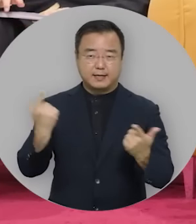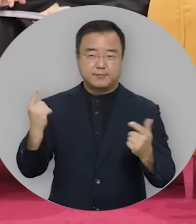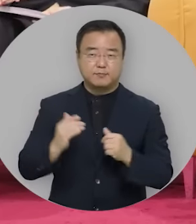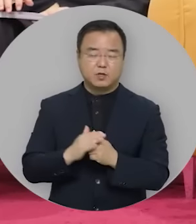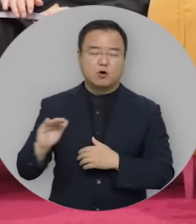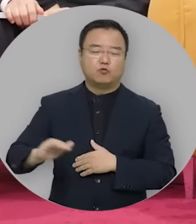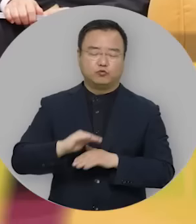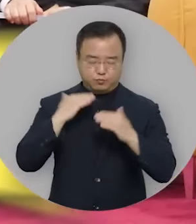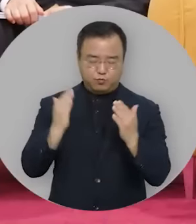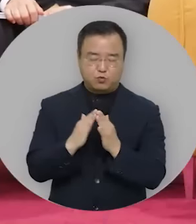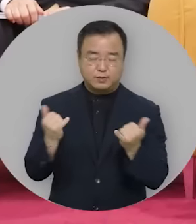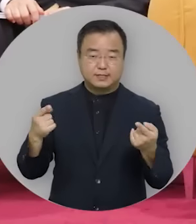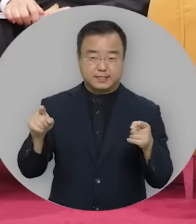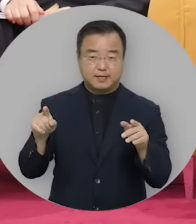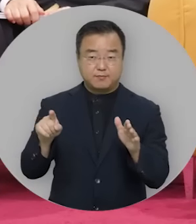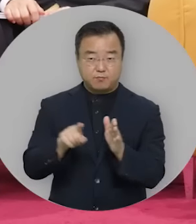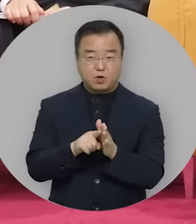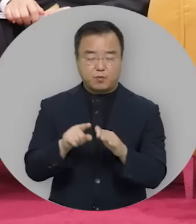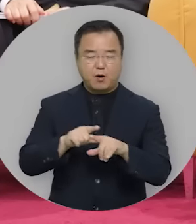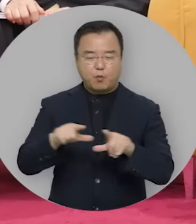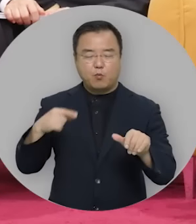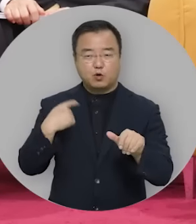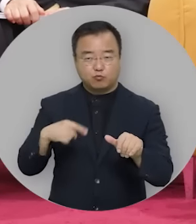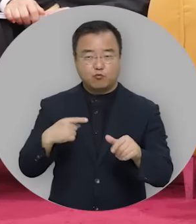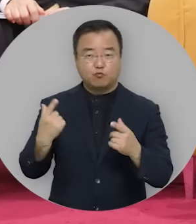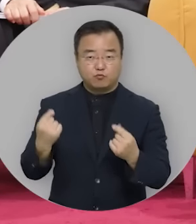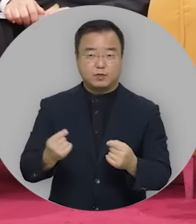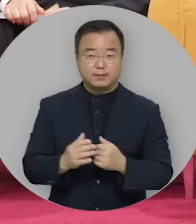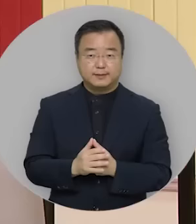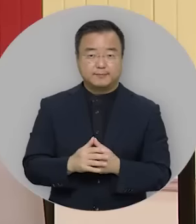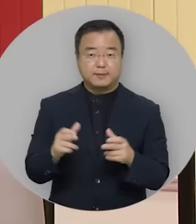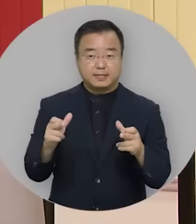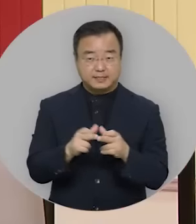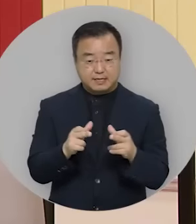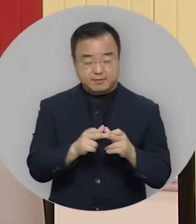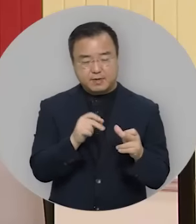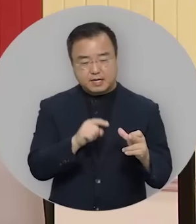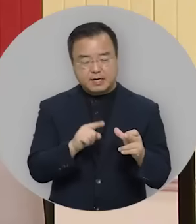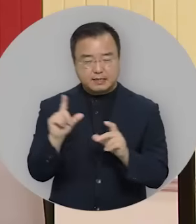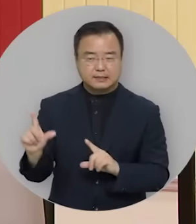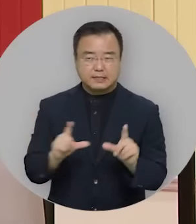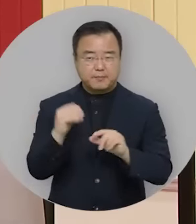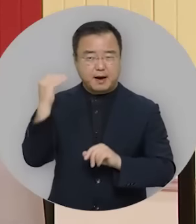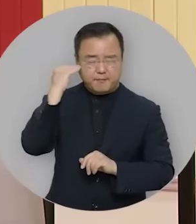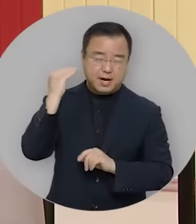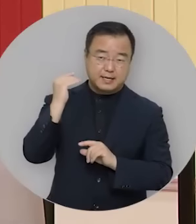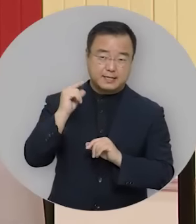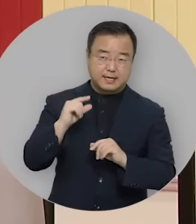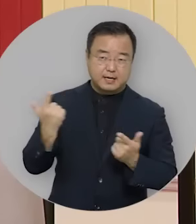어쩌면 우리 모두를 위한 보편적 교육이 아닐까 싶은데요. 장애가 삶의 장애가 되지 않는